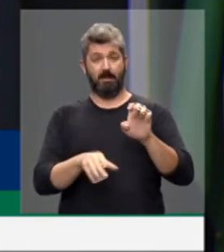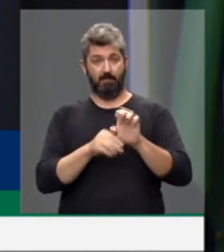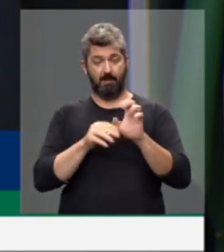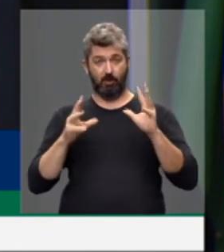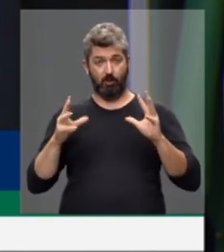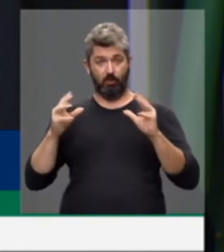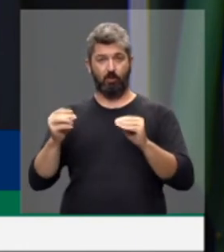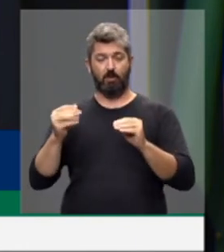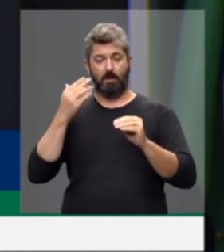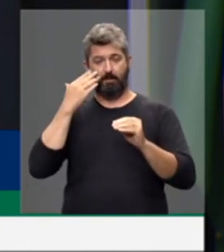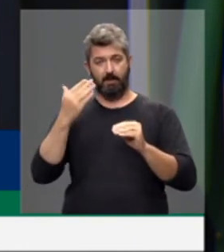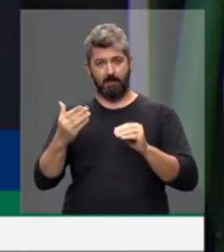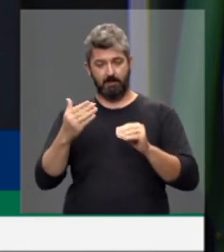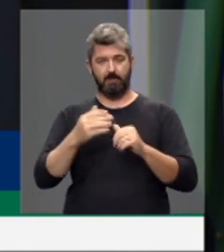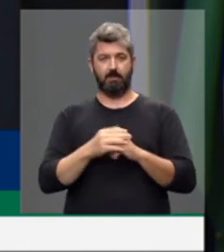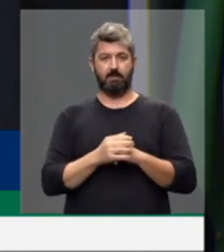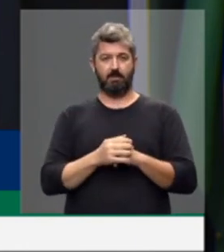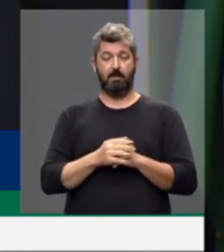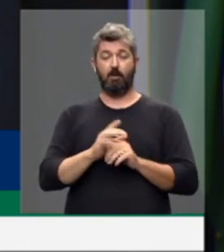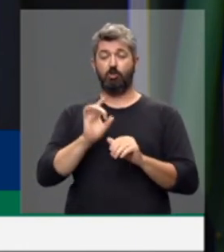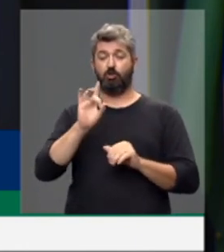INADEQUADA, PELA ADEQUAÇÃO ORÇAMENTÁRIA E FINANCEIRA DA MEDIDA PROVISÓRIA, 998 DE